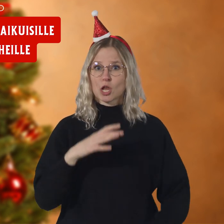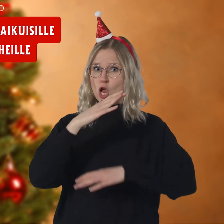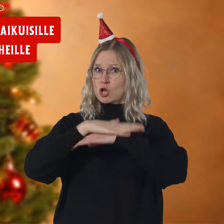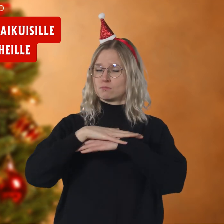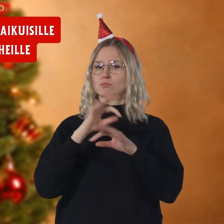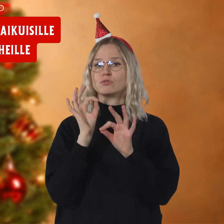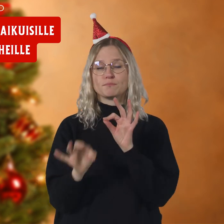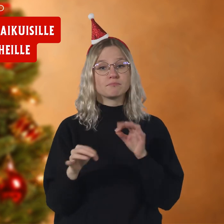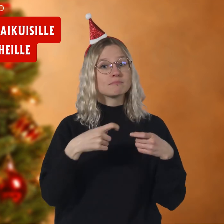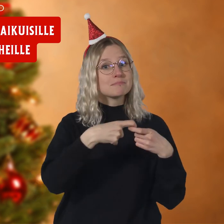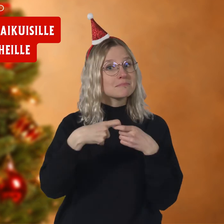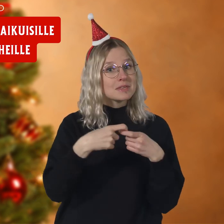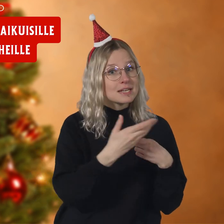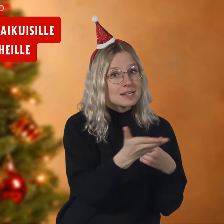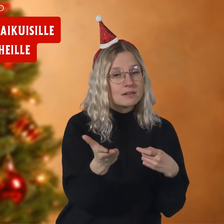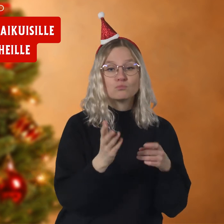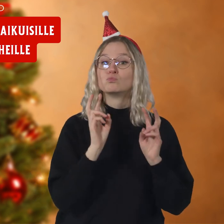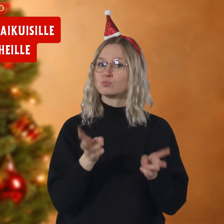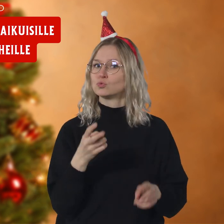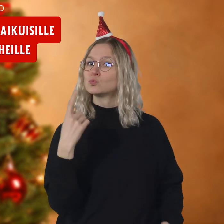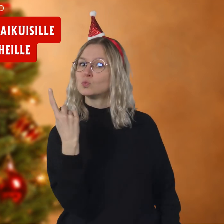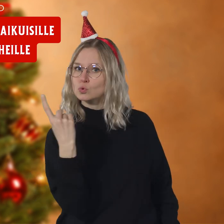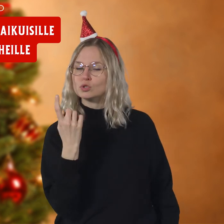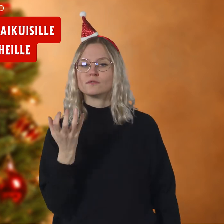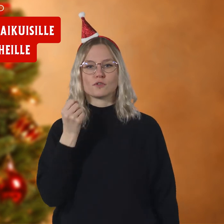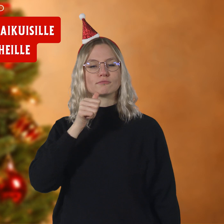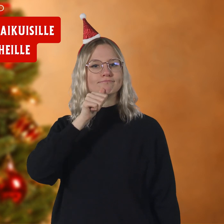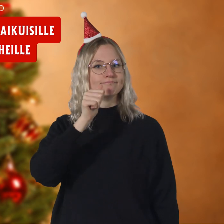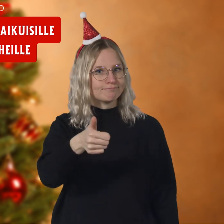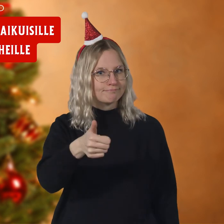Lomalle voi ilmoittautua niin yksin kuin perheenkin kanssa.